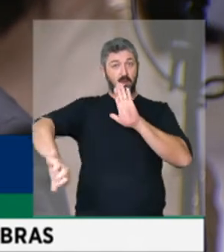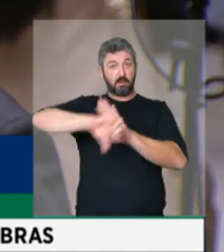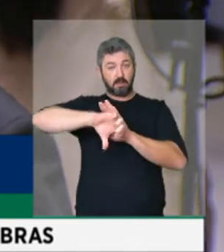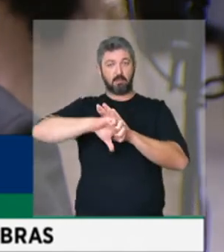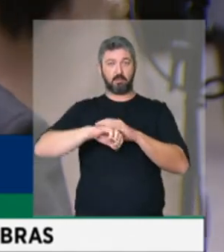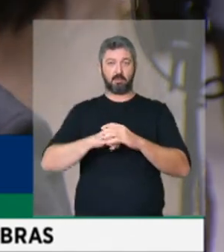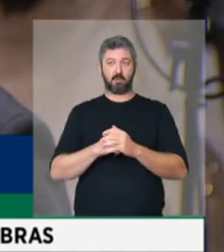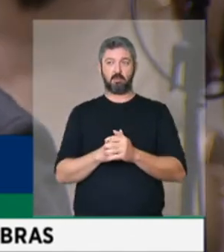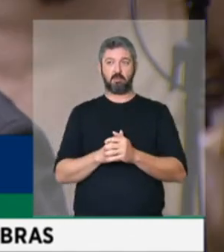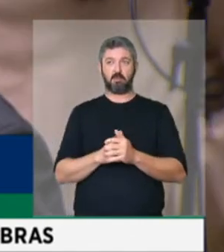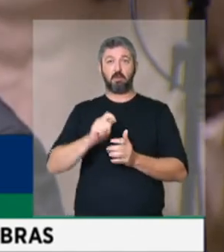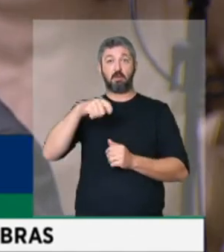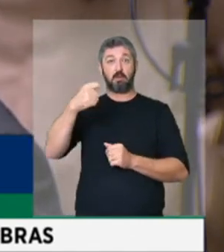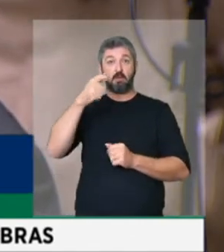FRAUDE. ISSO SE TRATA DE CRIME. QUEM TEM INTERESSE